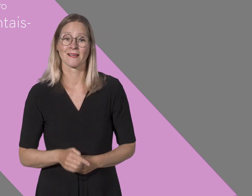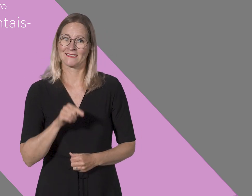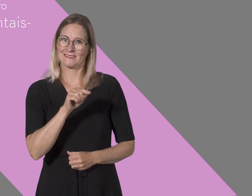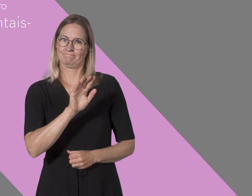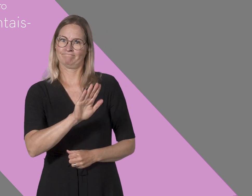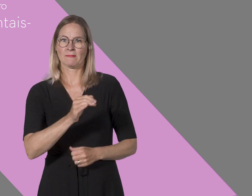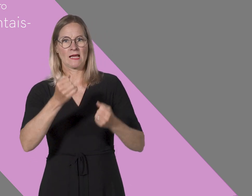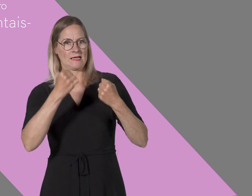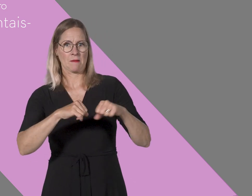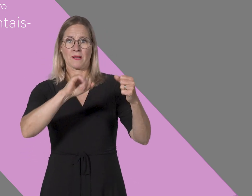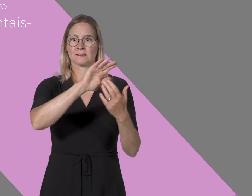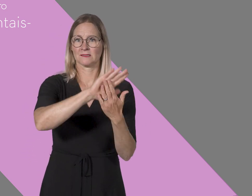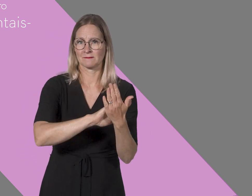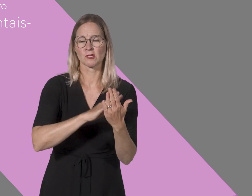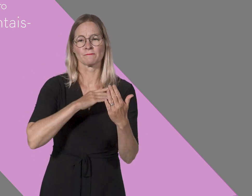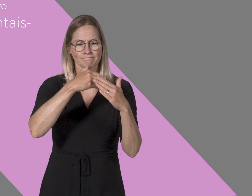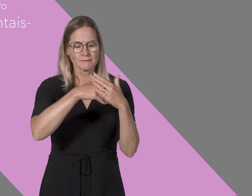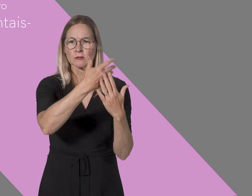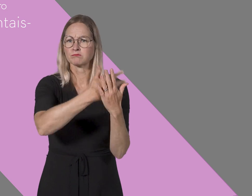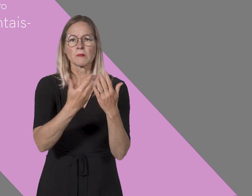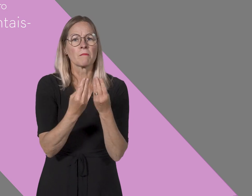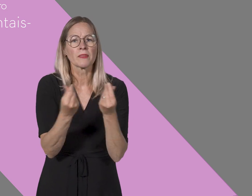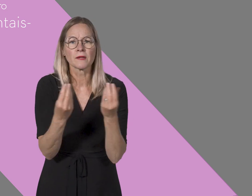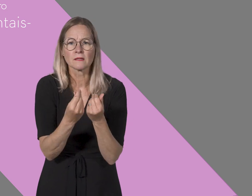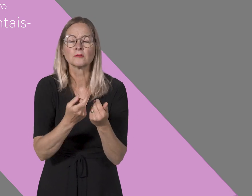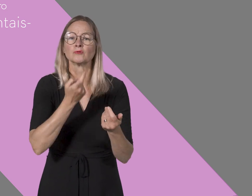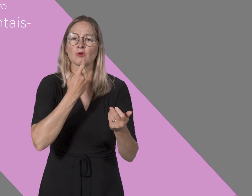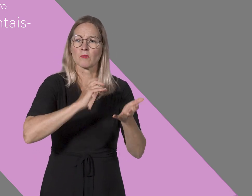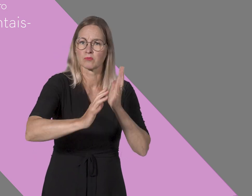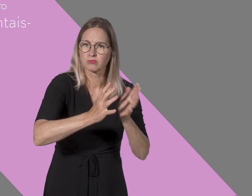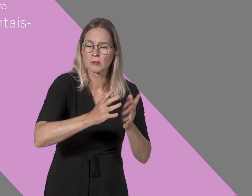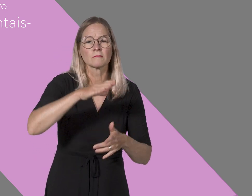Kampanjan sivuilla on materiaalia niin suomalaisesta -